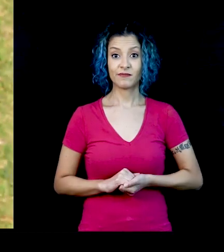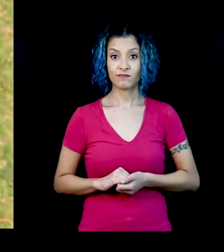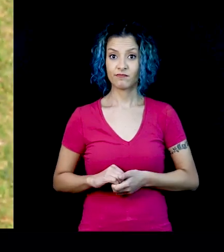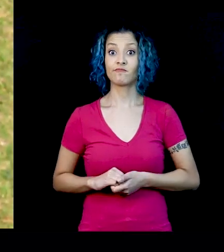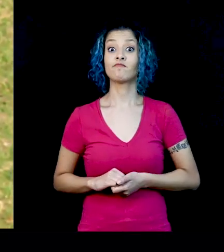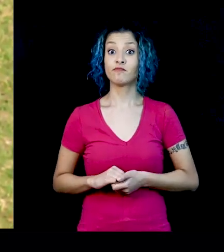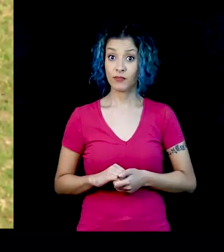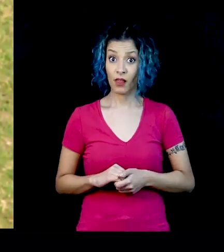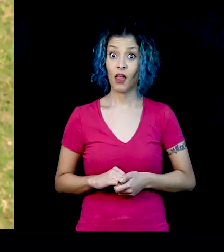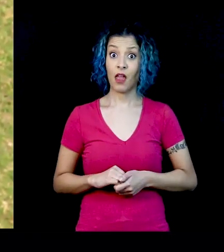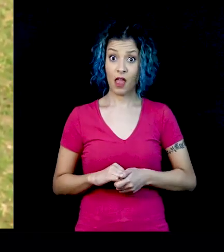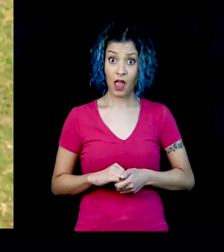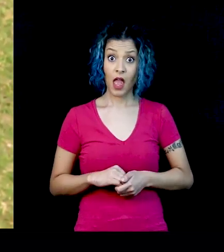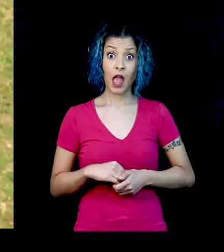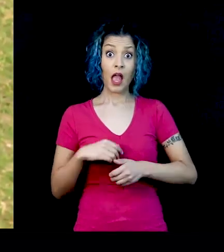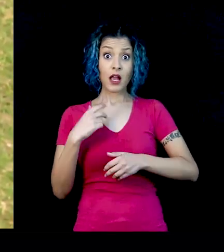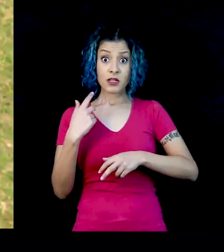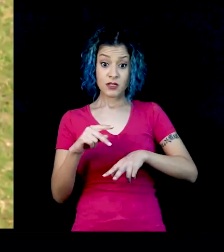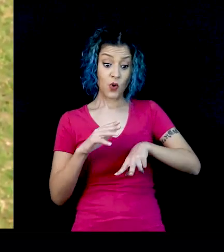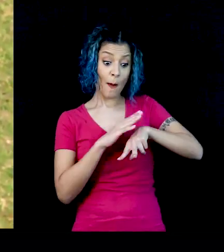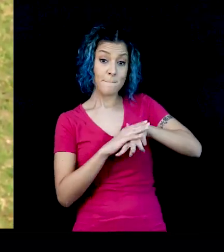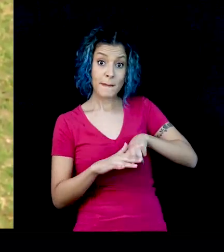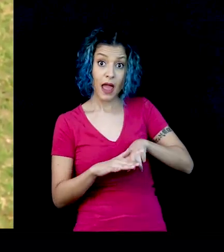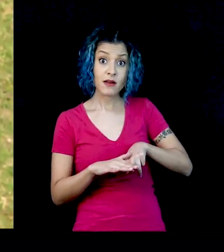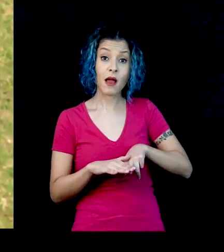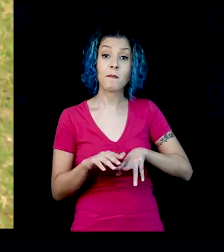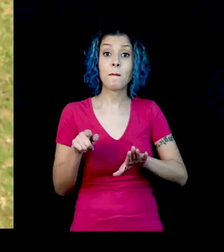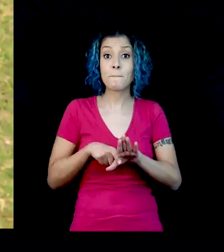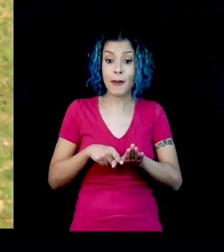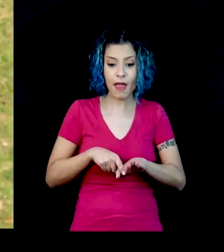Quantos pés cabem dentro de sua perna?